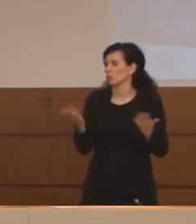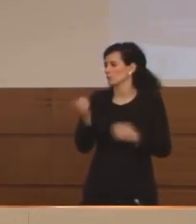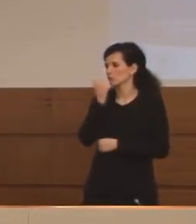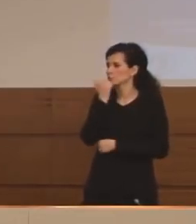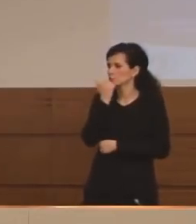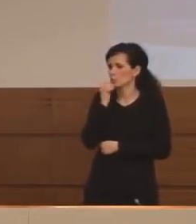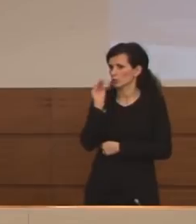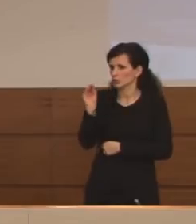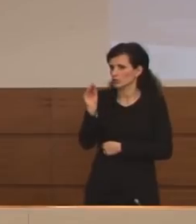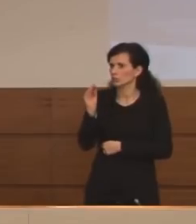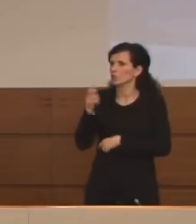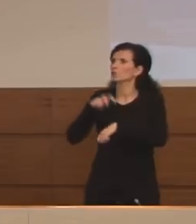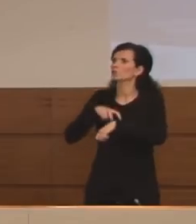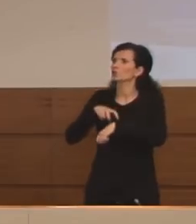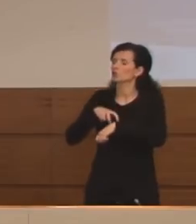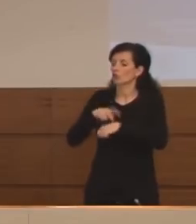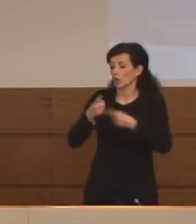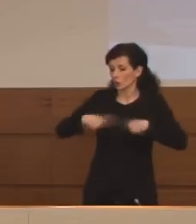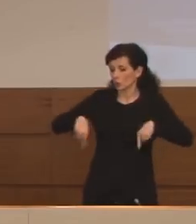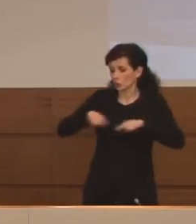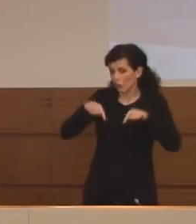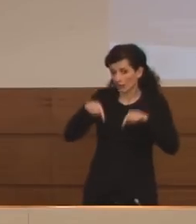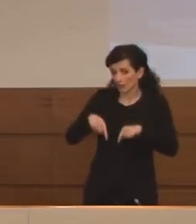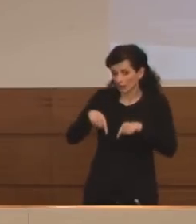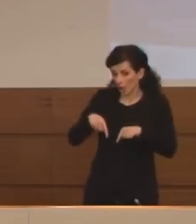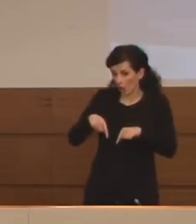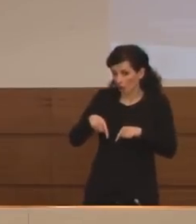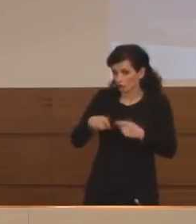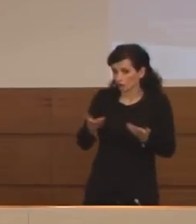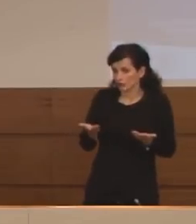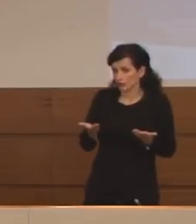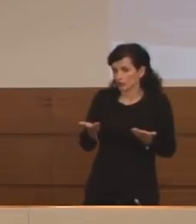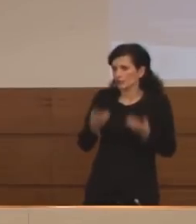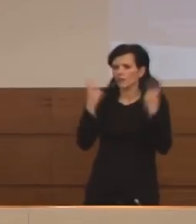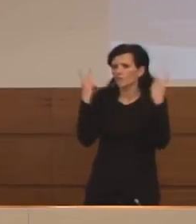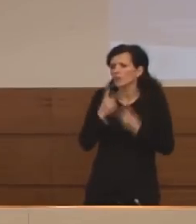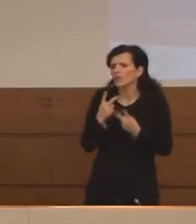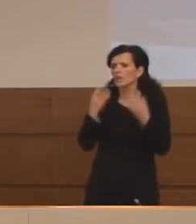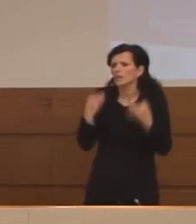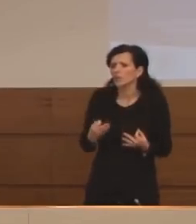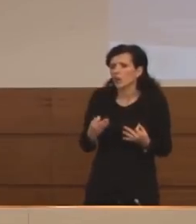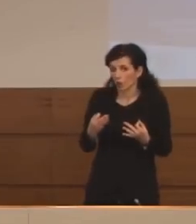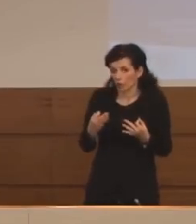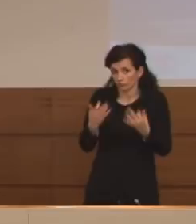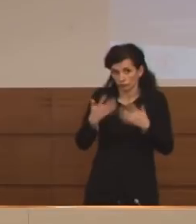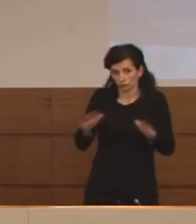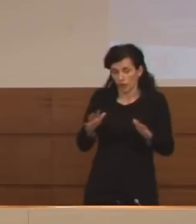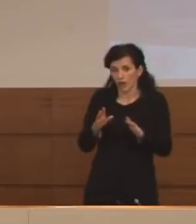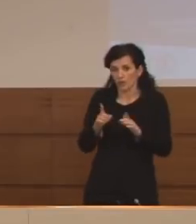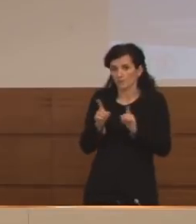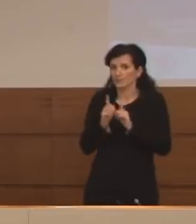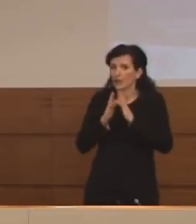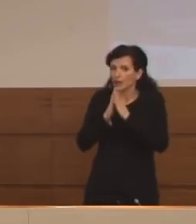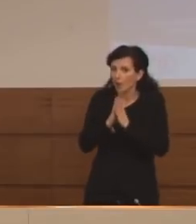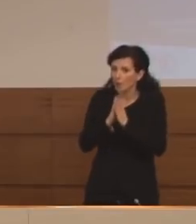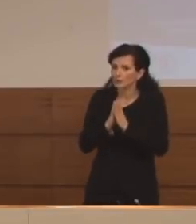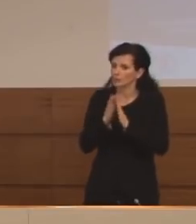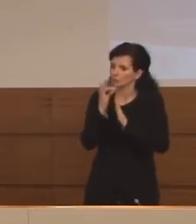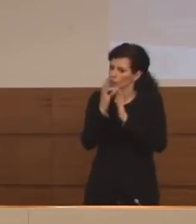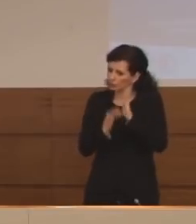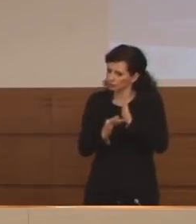Quindi, scusi, Dottore, la riunione di oggi ha di fatto definito le raccomandazioni del Comitato Tecnico Scientifico?